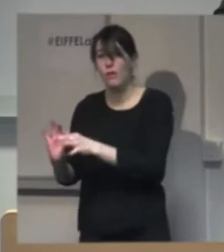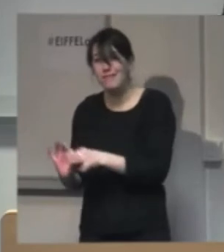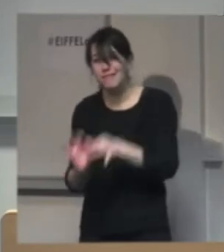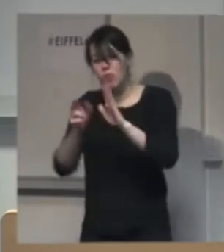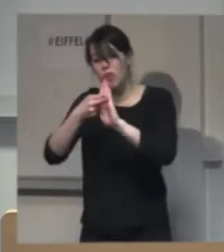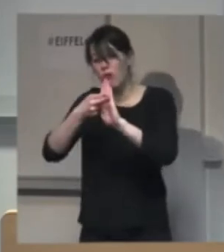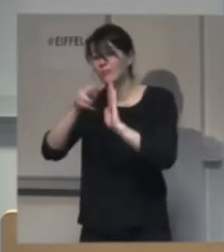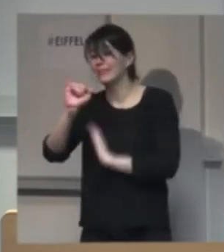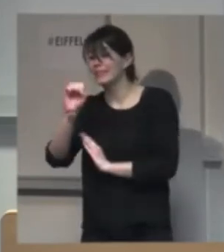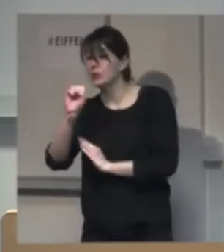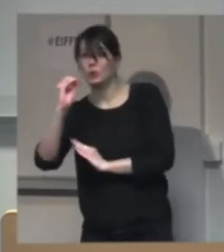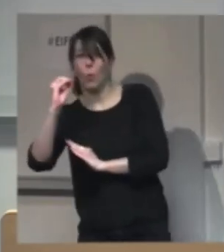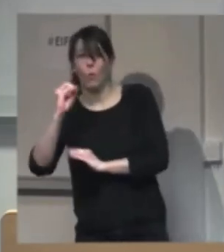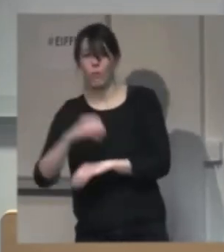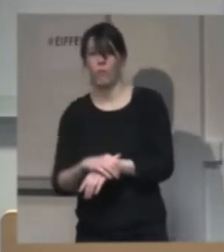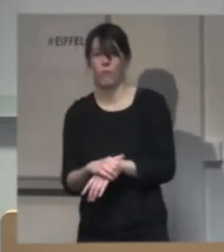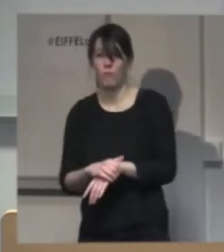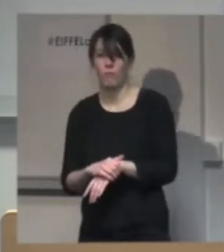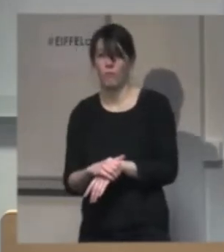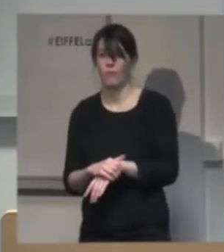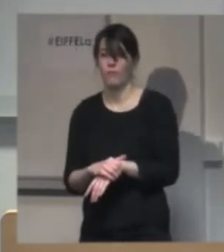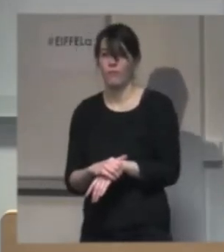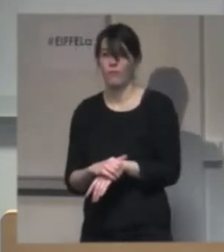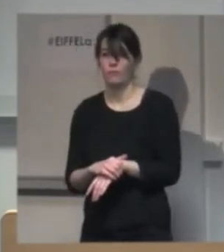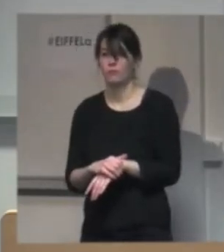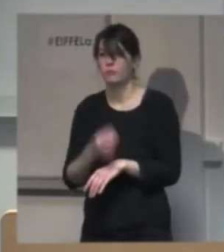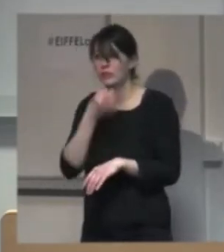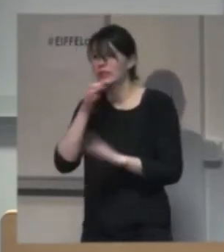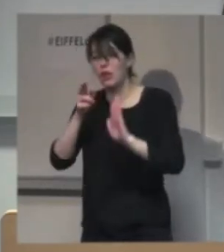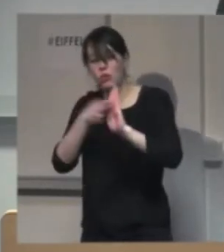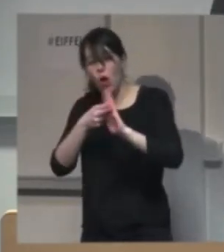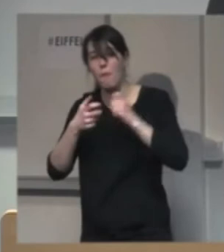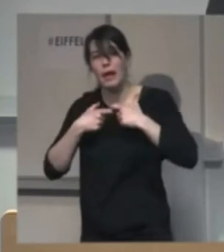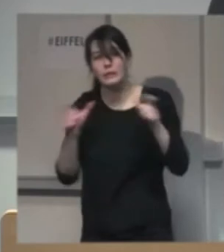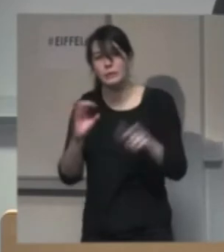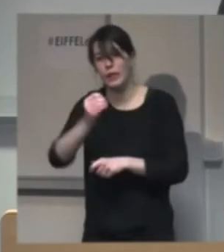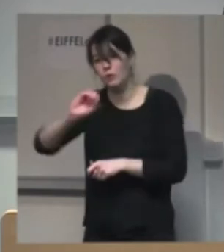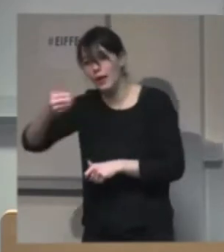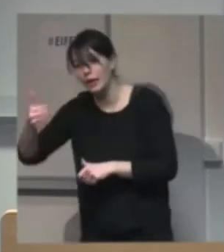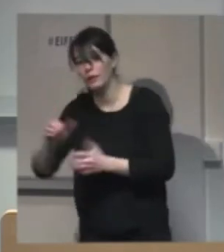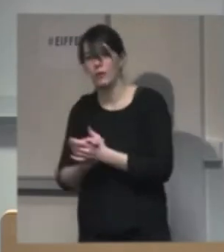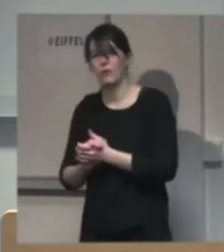dans le sens ISO du terme. Donc là, quand on parle de normes d'accessibilité numérique, d'accessibilité web,